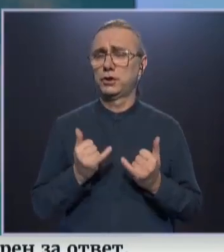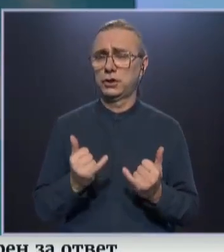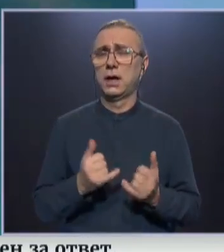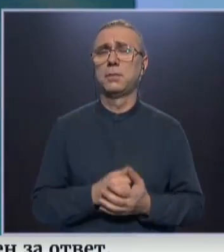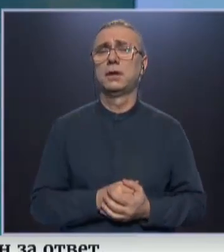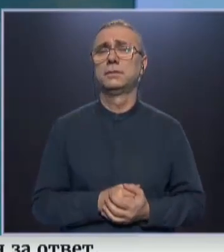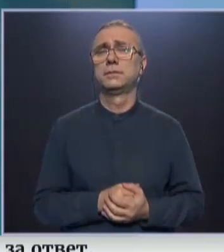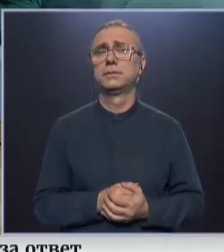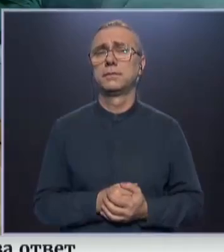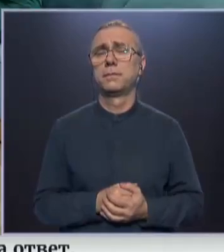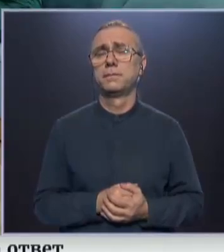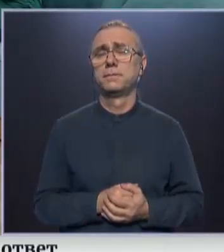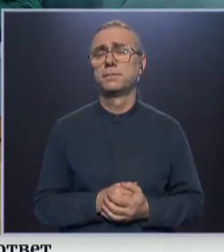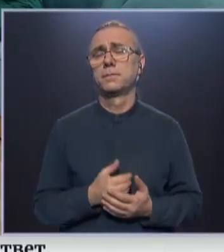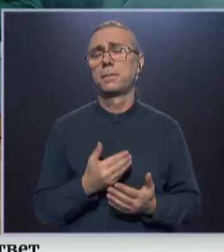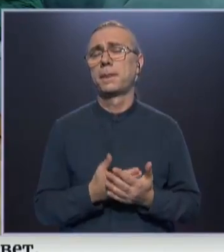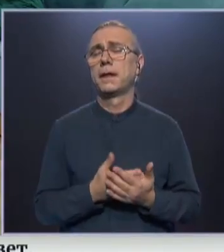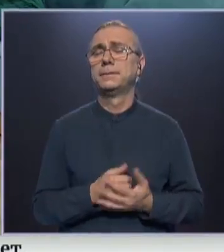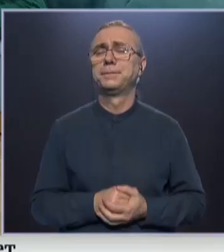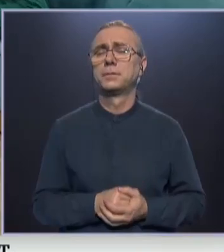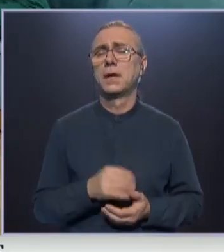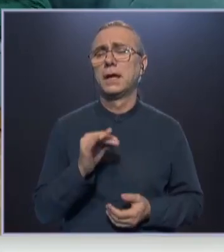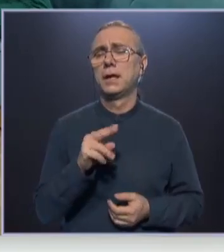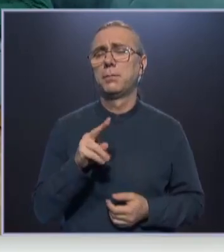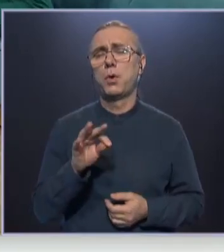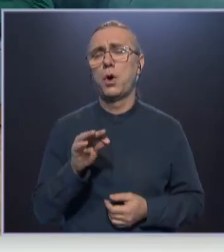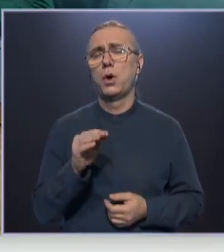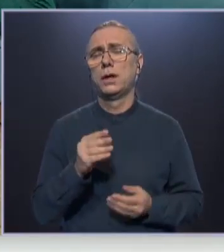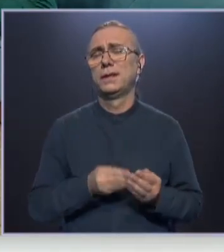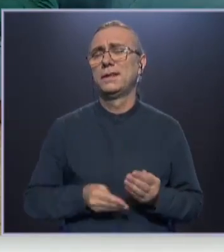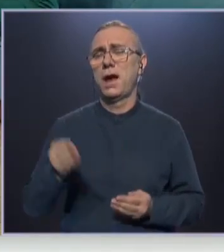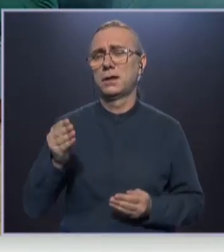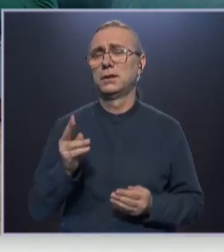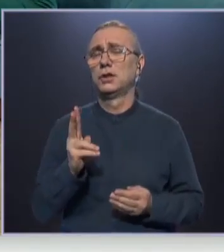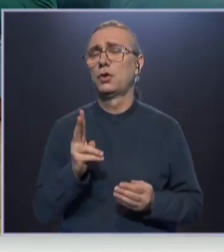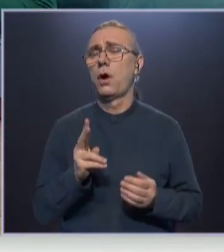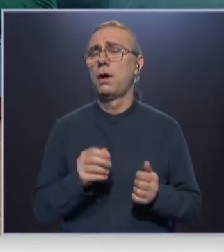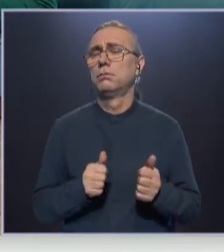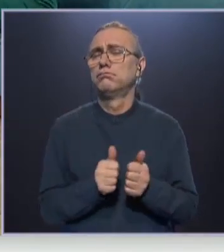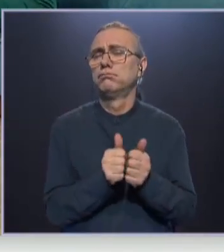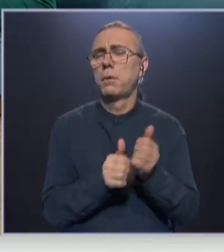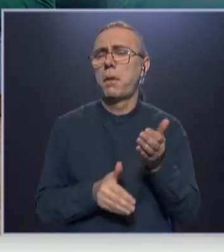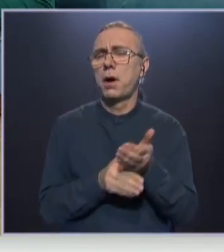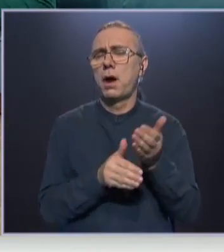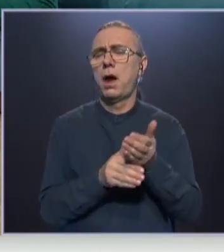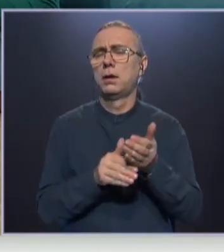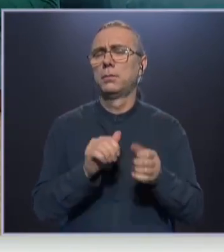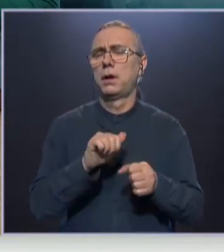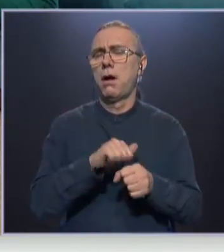это прежде всего и подъяконой те кто помогают в алтаре при архиерейском богослужении они сопровождают молитву